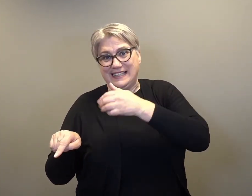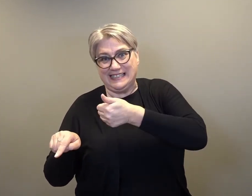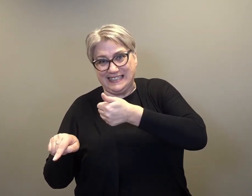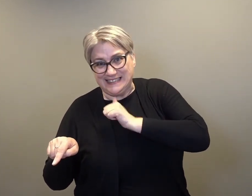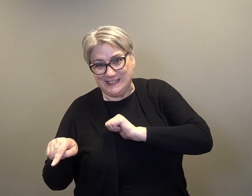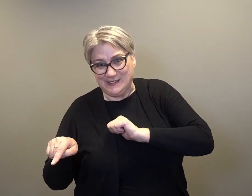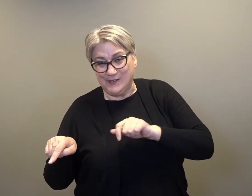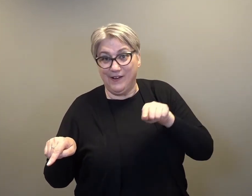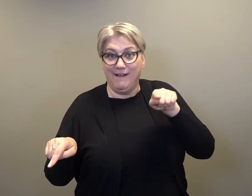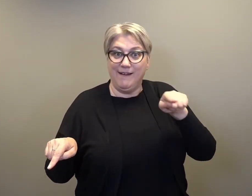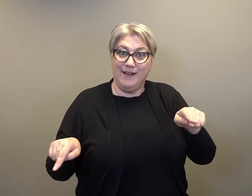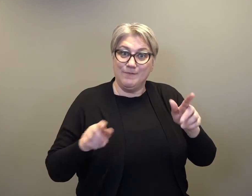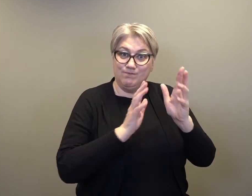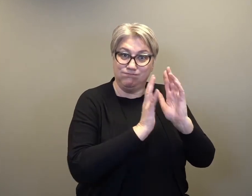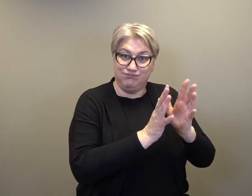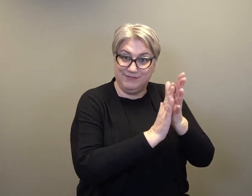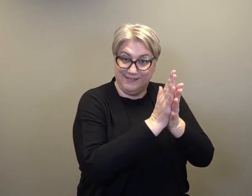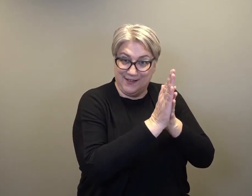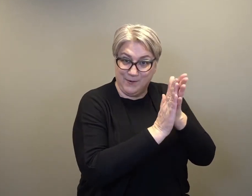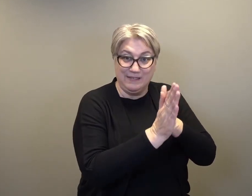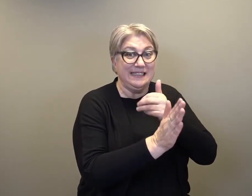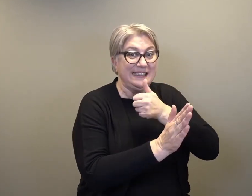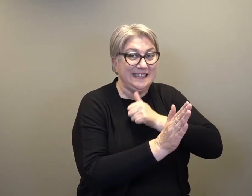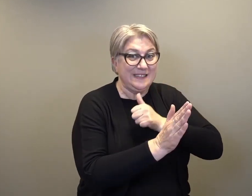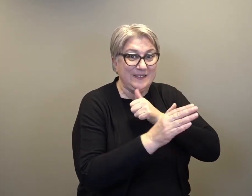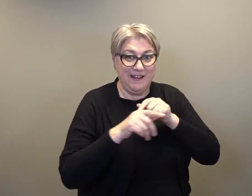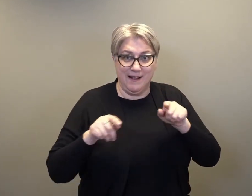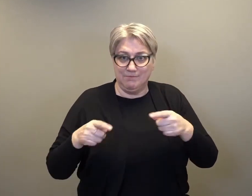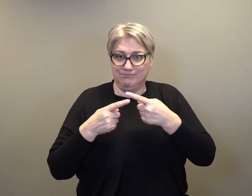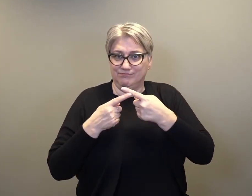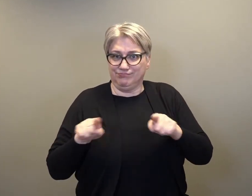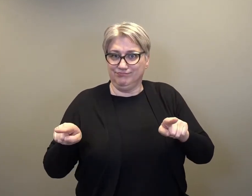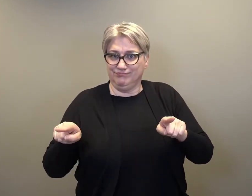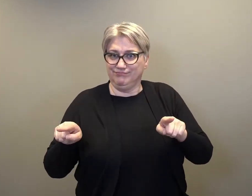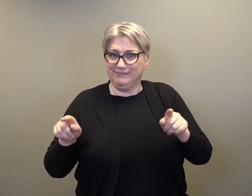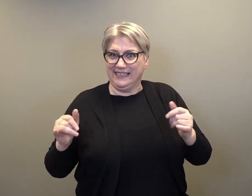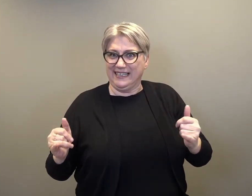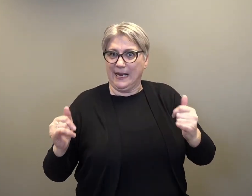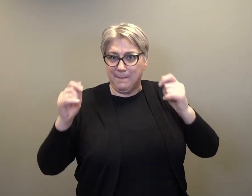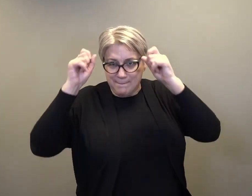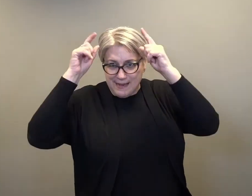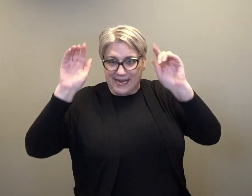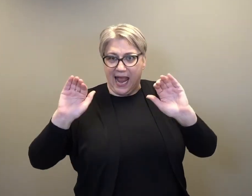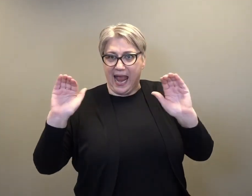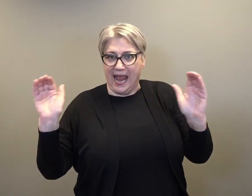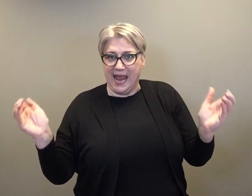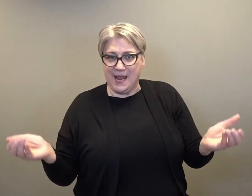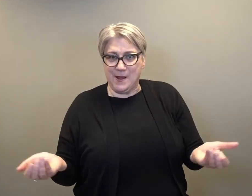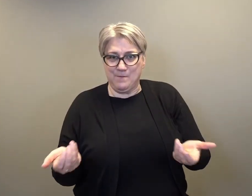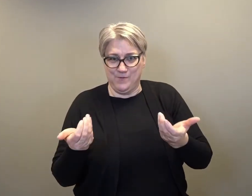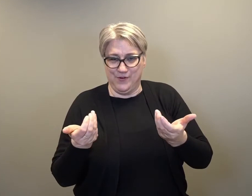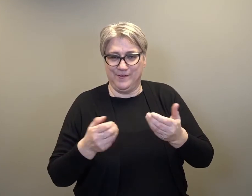og hins vegar táknaða íslensku, býr ólíkur menningarheimur.